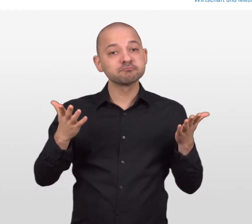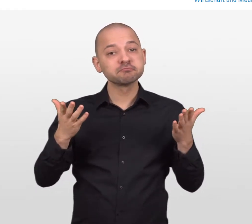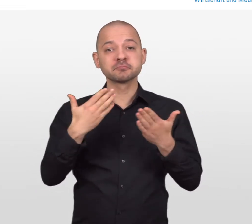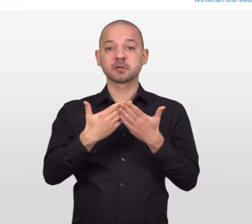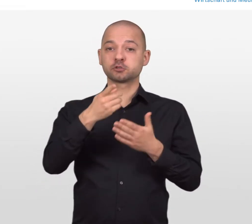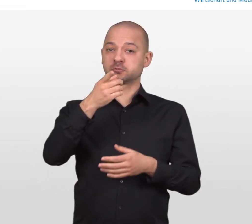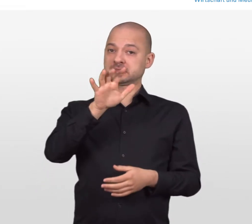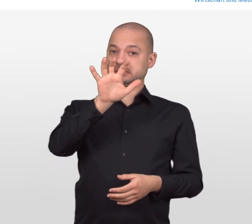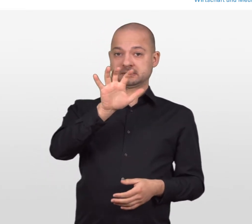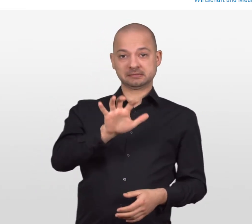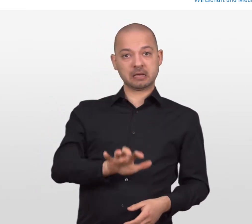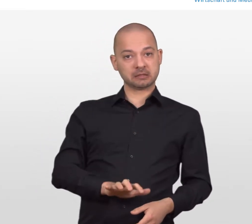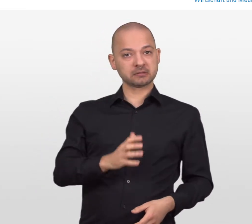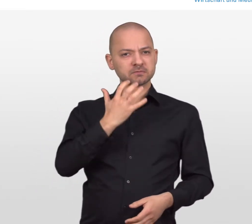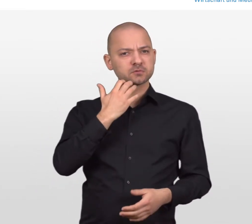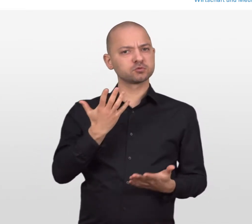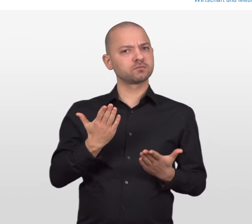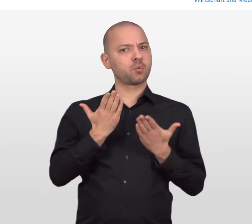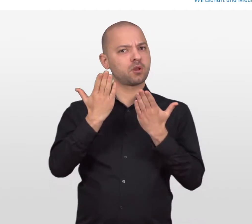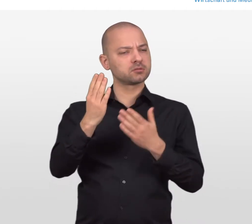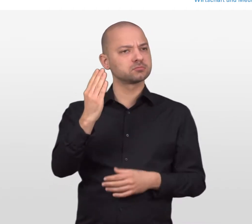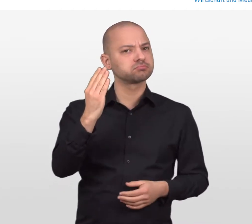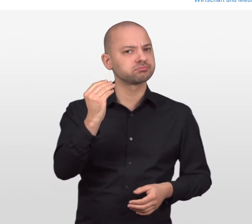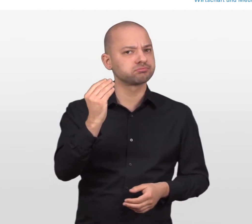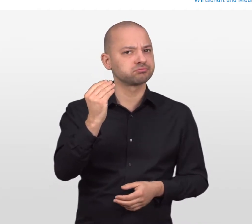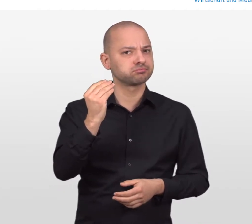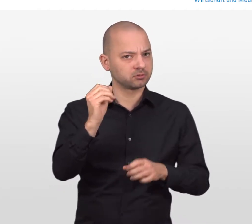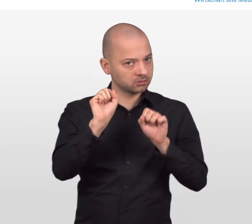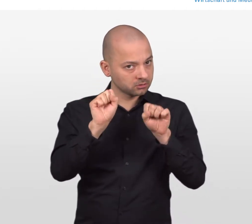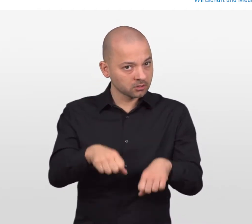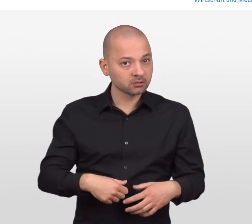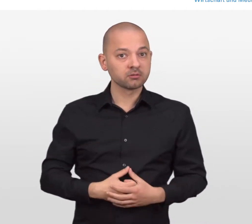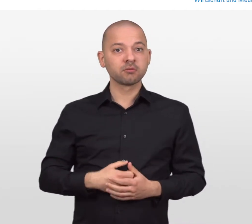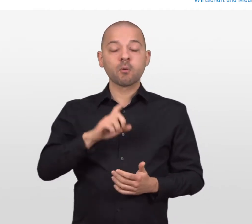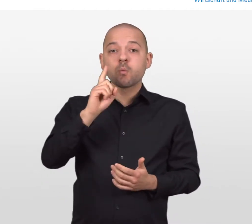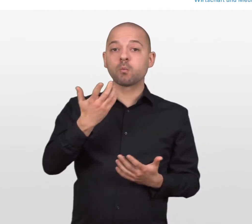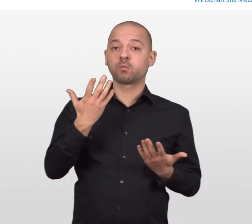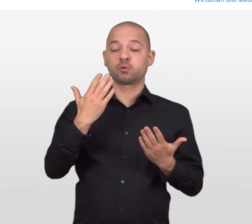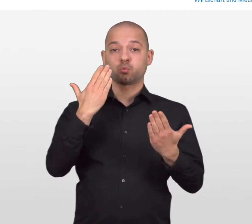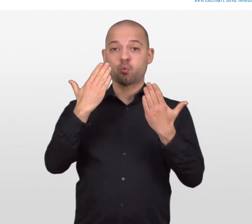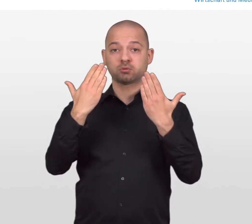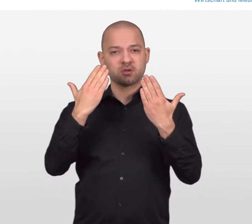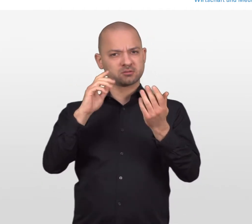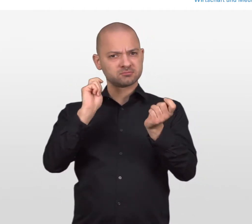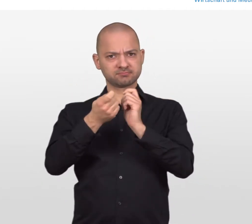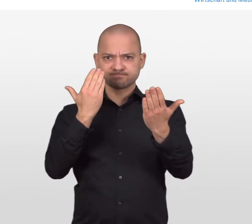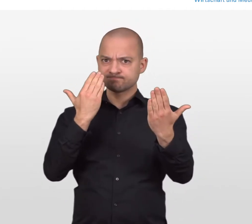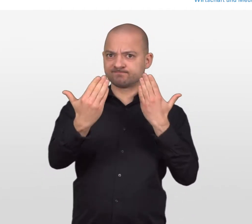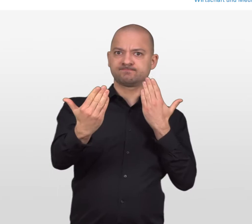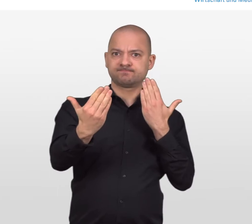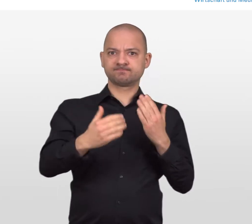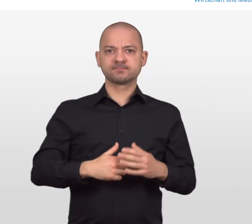Sie können sich die Seite vorlesen lassen, den Kontrast ändern